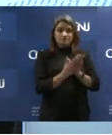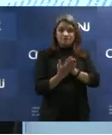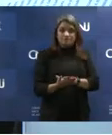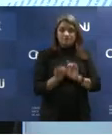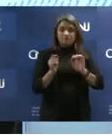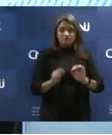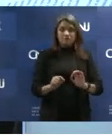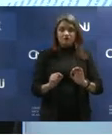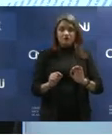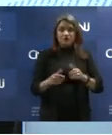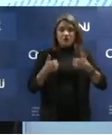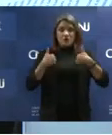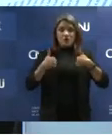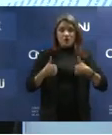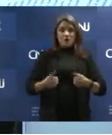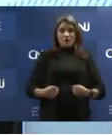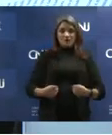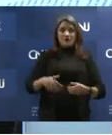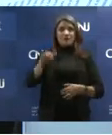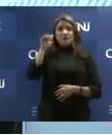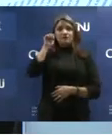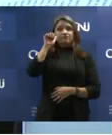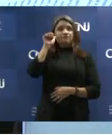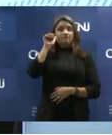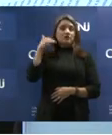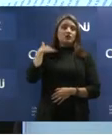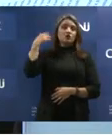que não teria agido com diligência